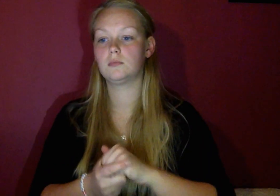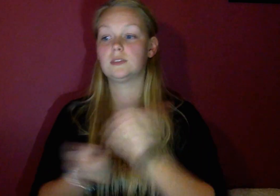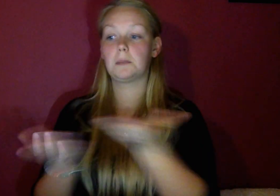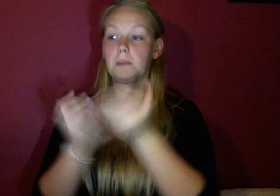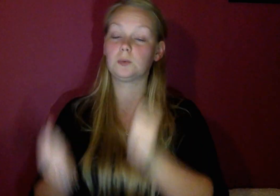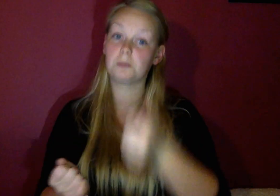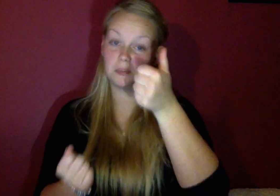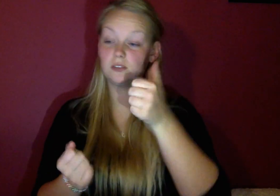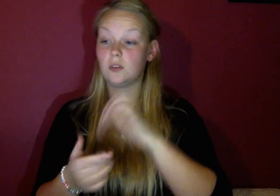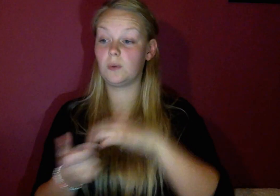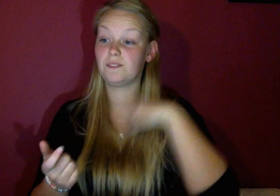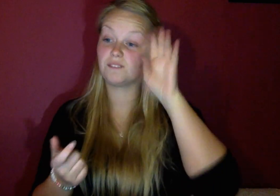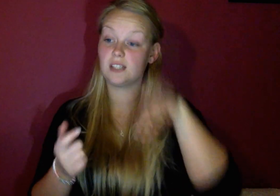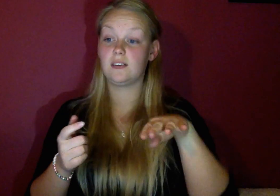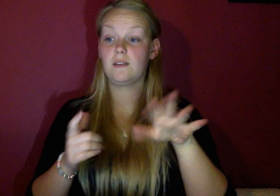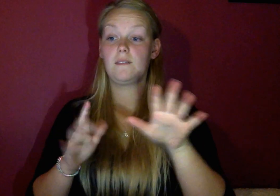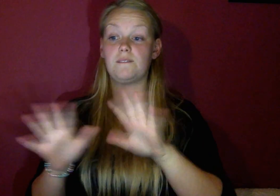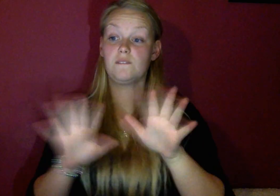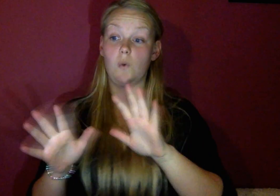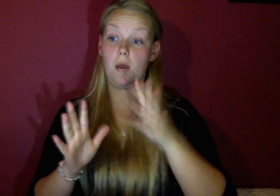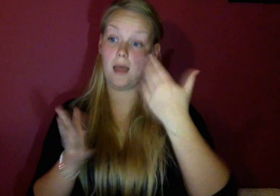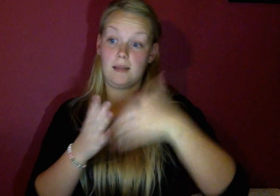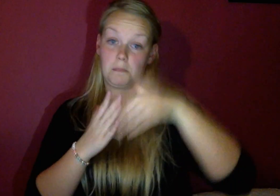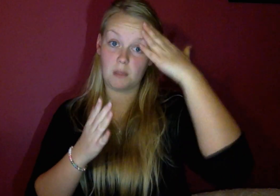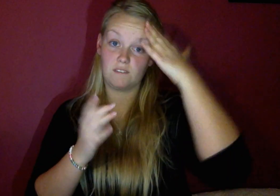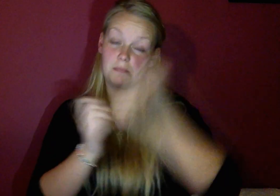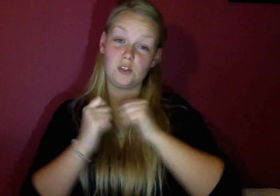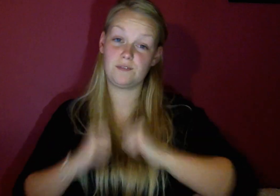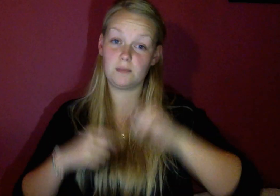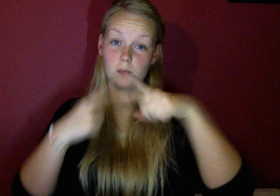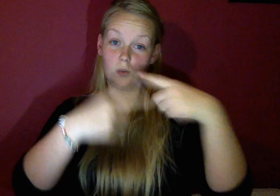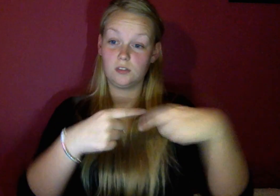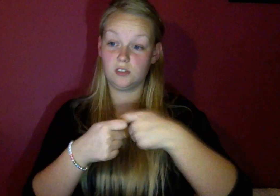Samarbetet måste bli bättre och jag vet att vården är redan medveten om det men tyvärr så går